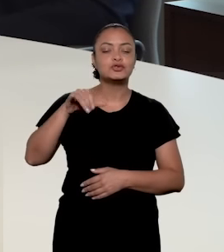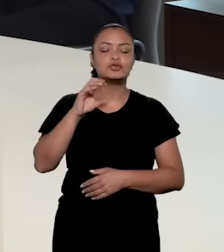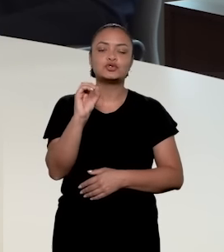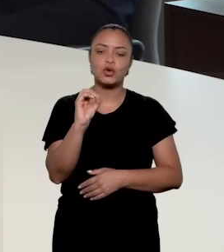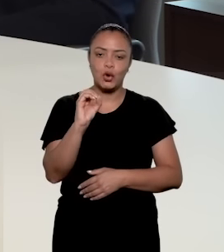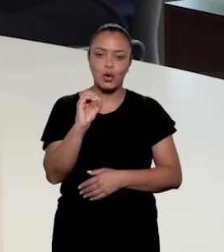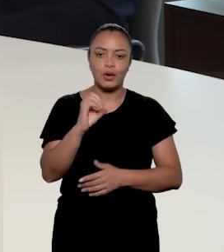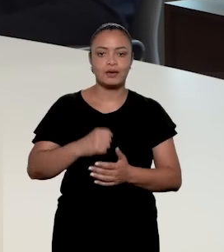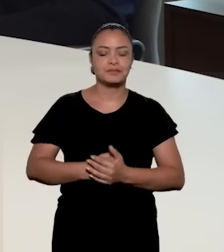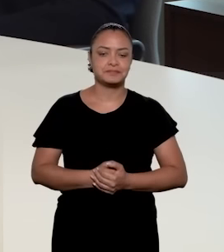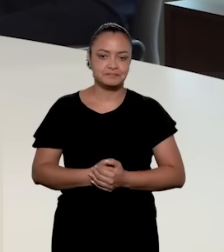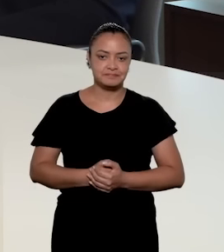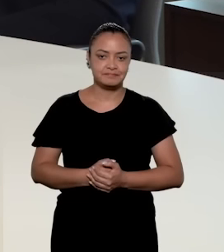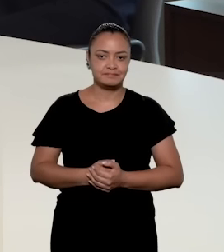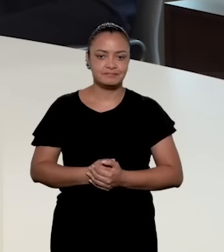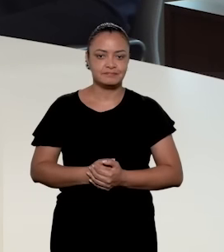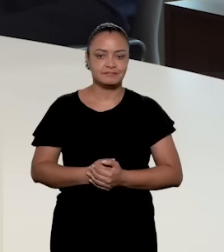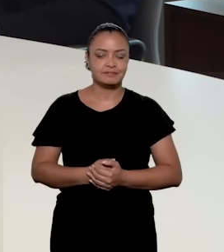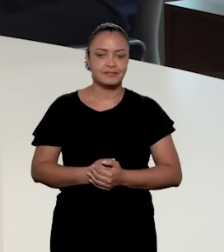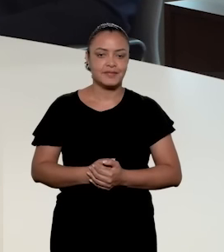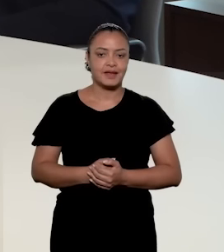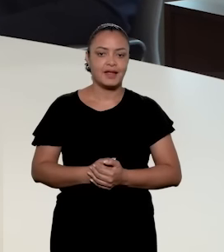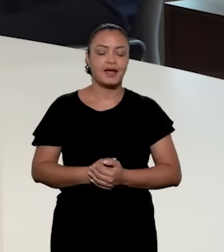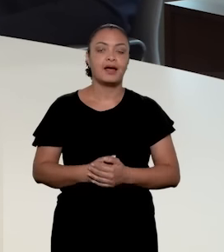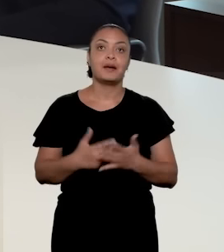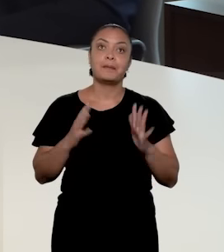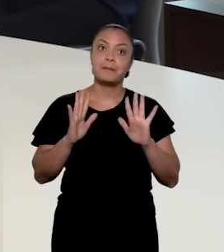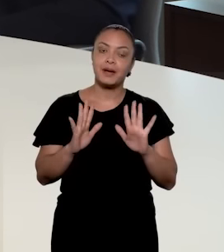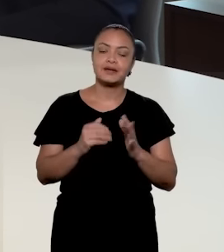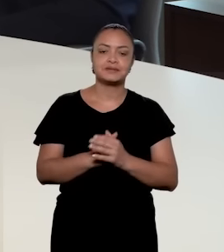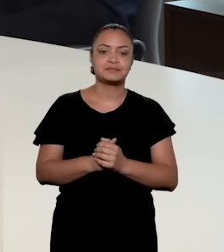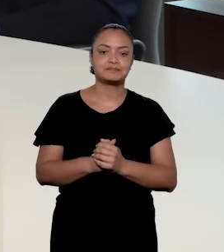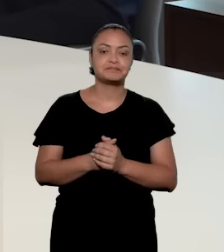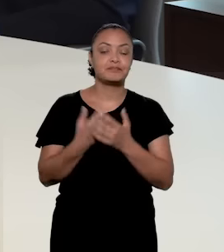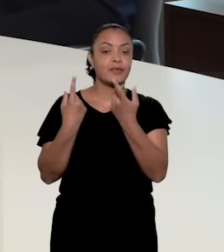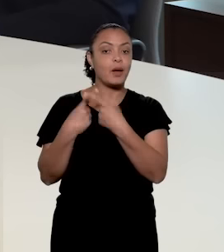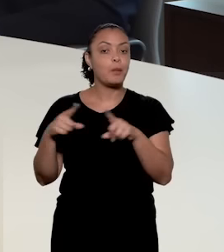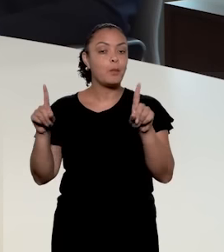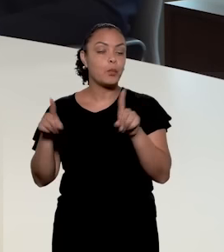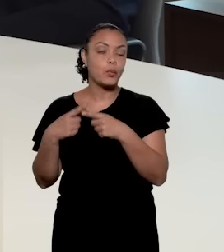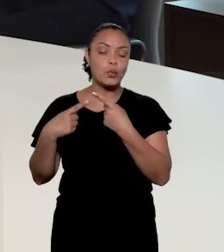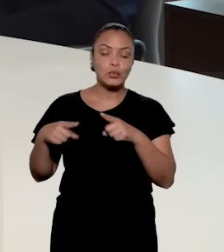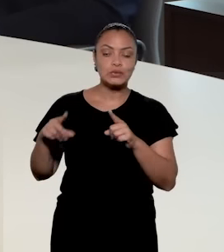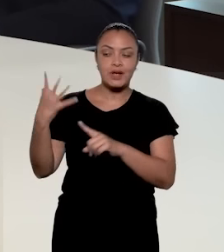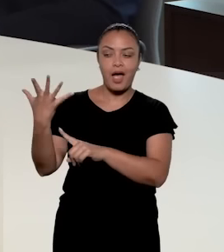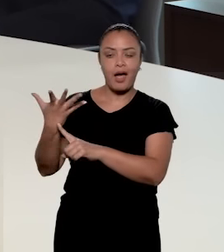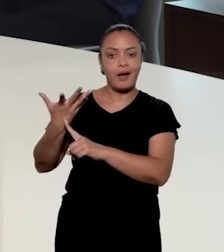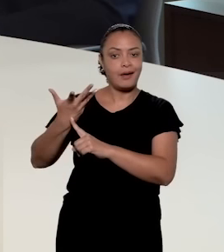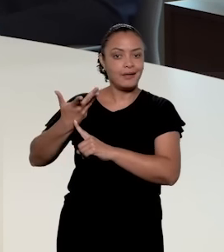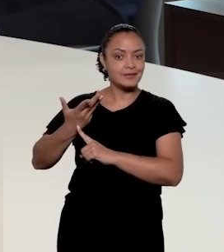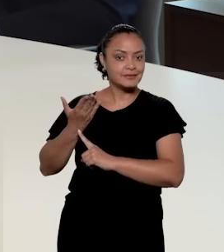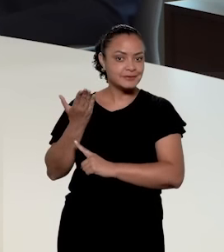foi interessante e muito engraçado, não é? Mas, eu acho que a música é, de todas as artes,